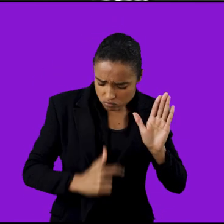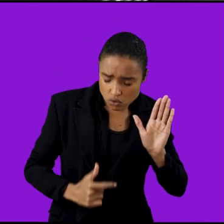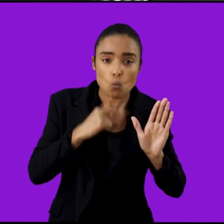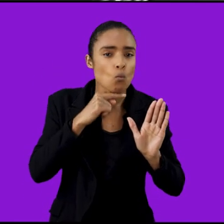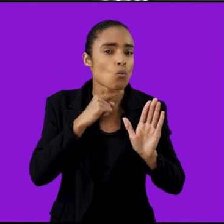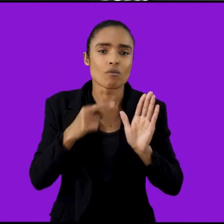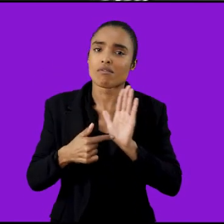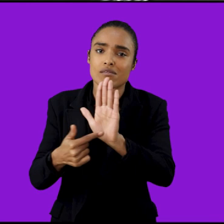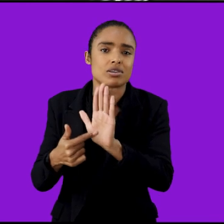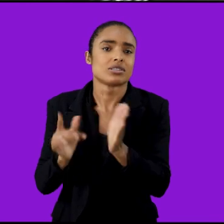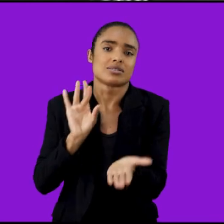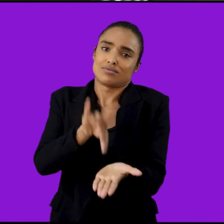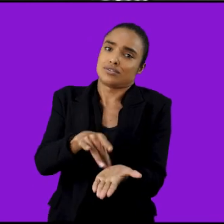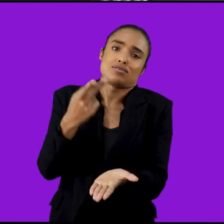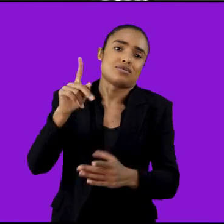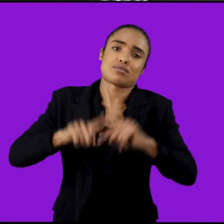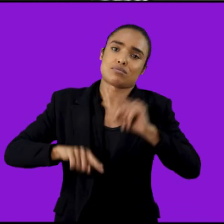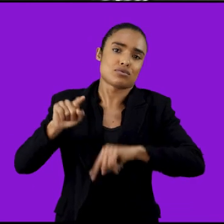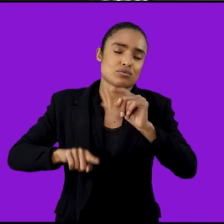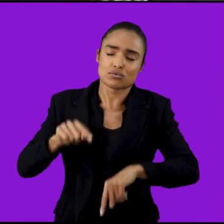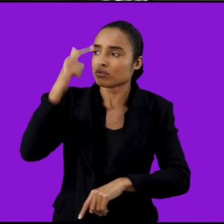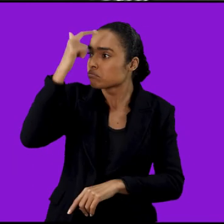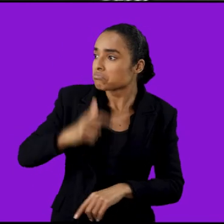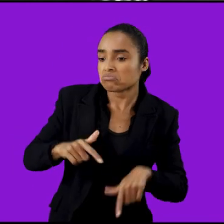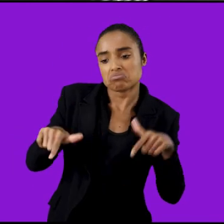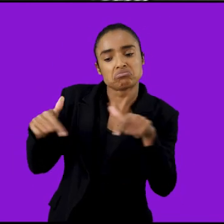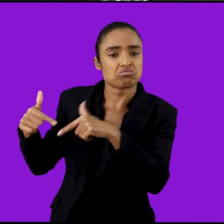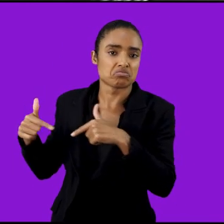trazer isso, não vai trazer autenticidade para o seu produto, para o seu serviço…